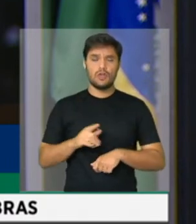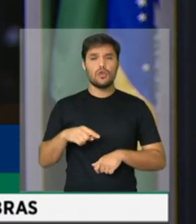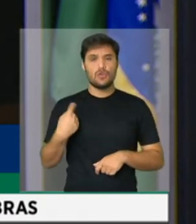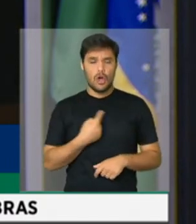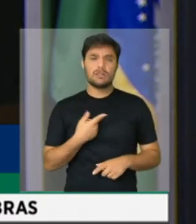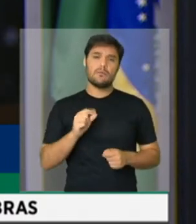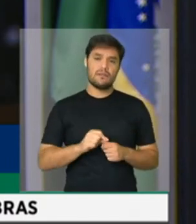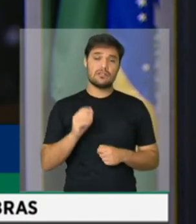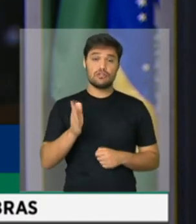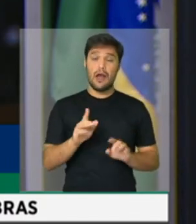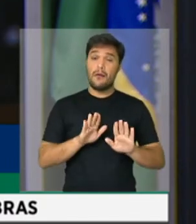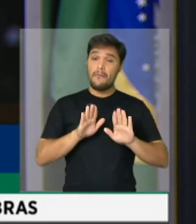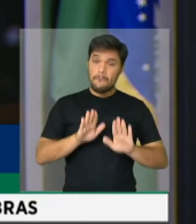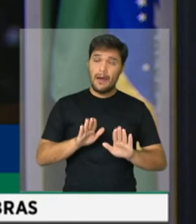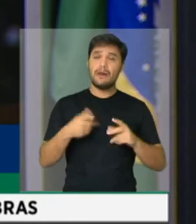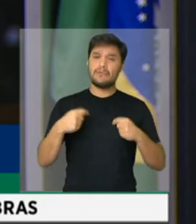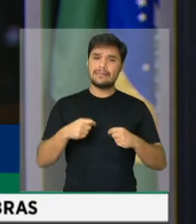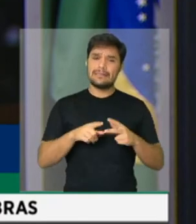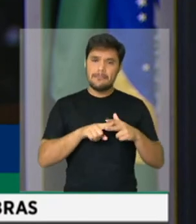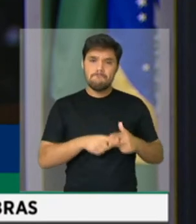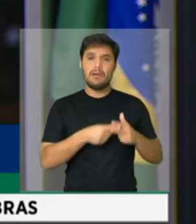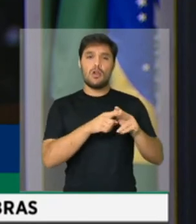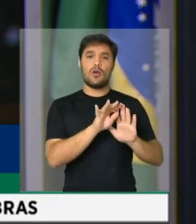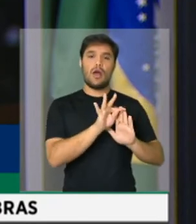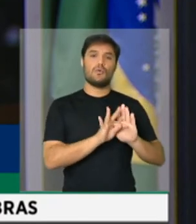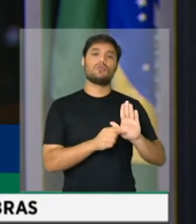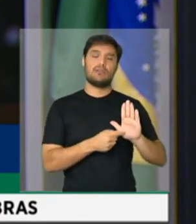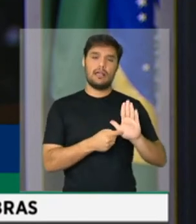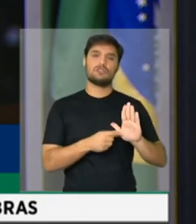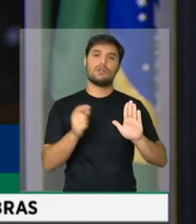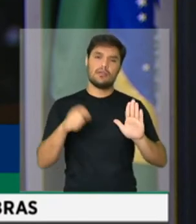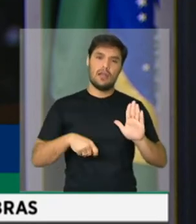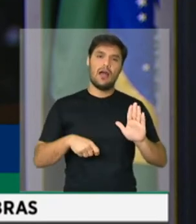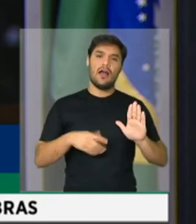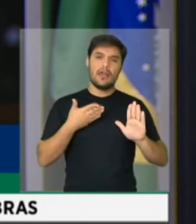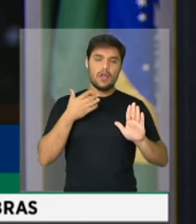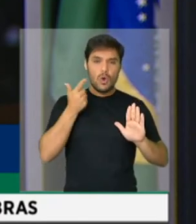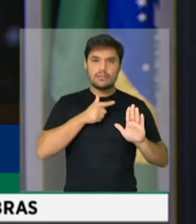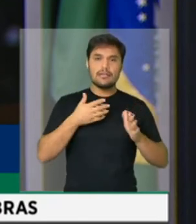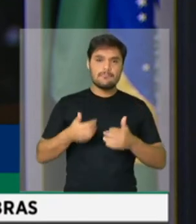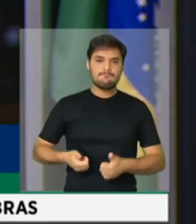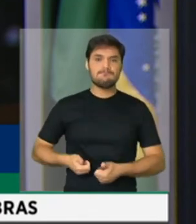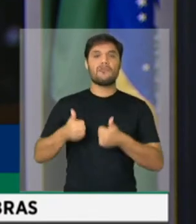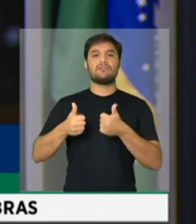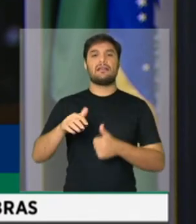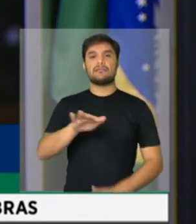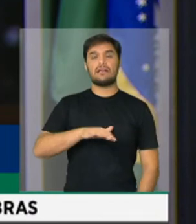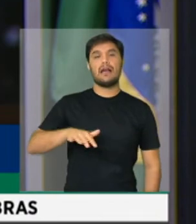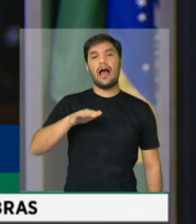DE MERCADO, A GENTE VAI SIM... AUMENTAR MUITO A EFICIÊNCIA DESSE SETOR. ENTÃO, PRESIDENTE... NATURALMENTE UMA... MUITO IMPORTANTE QUE A